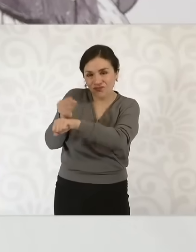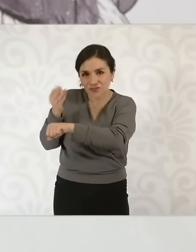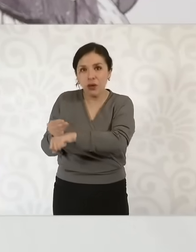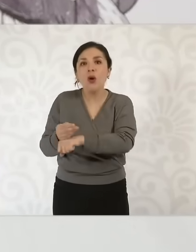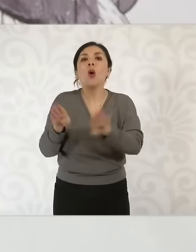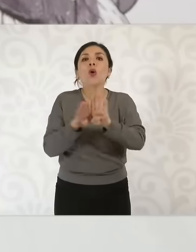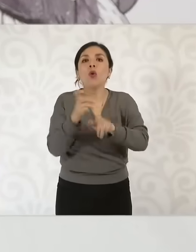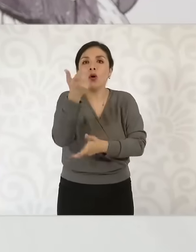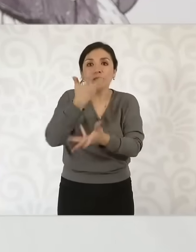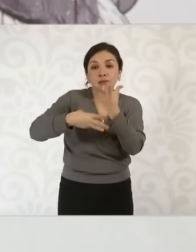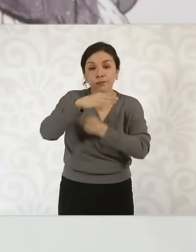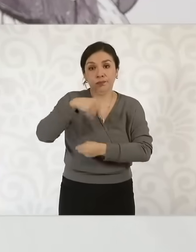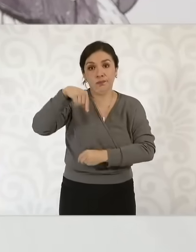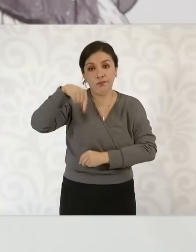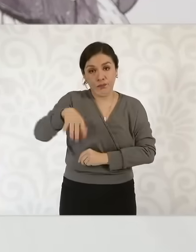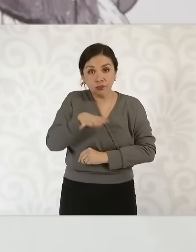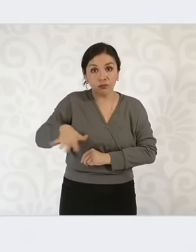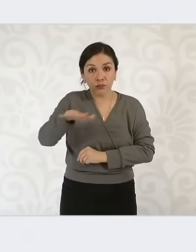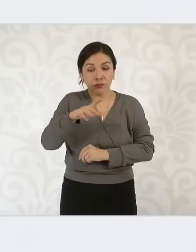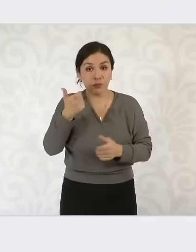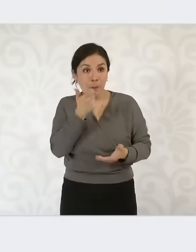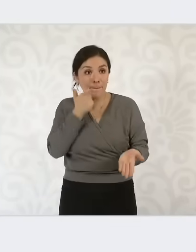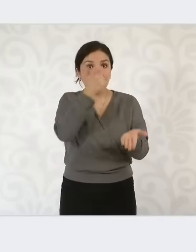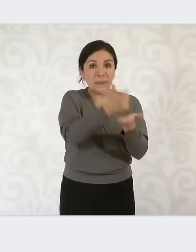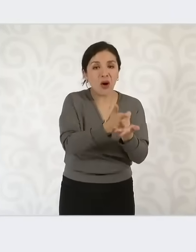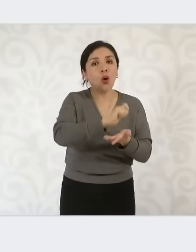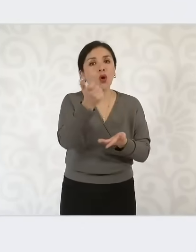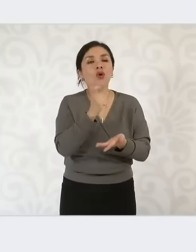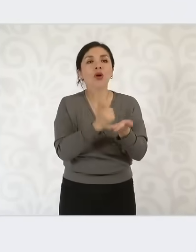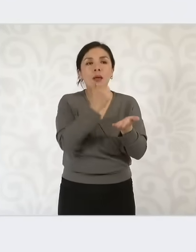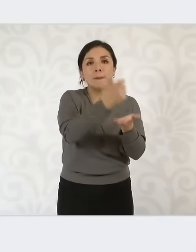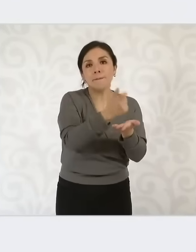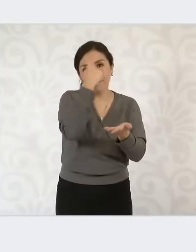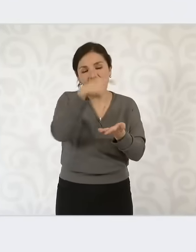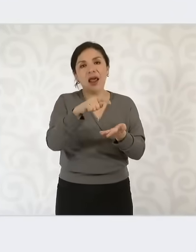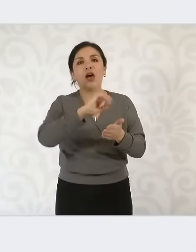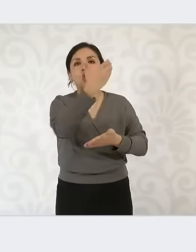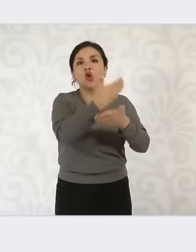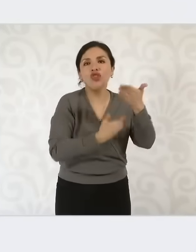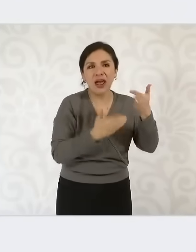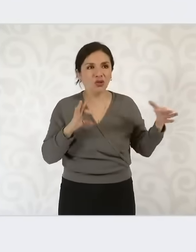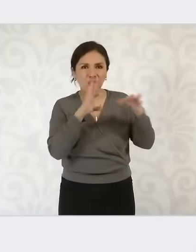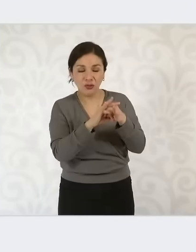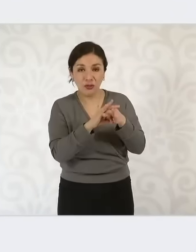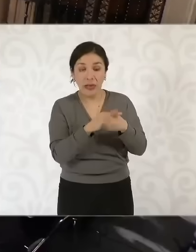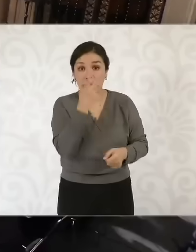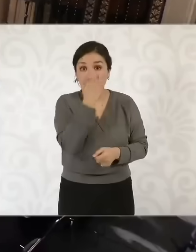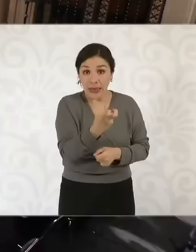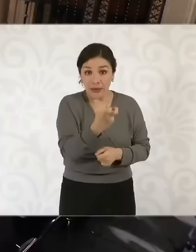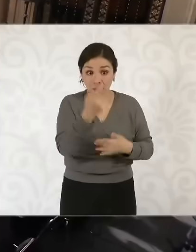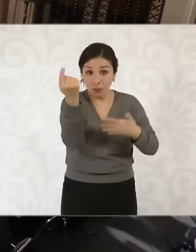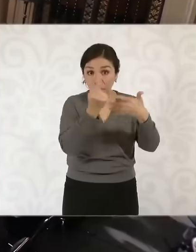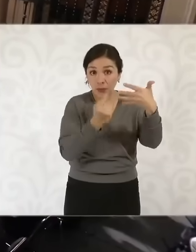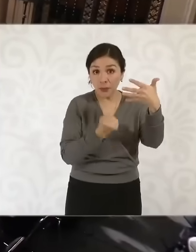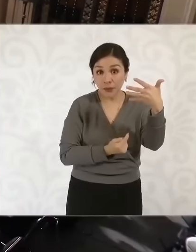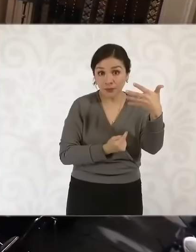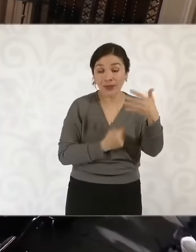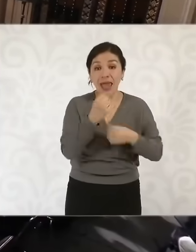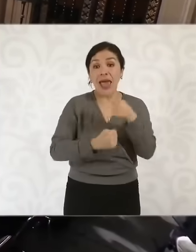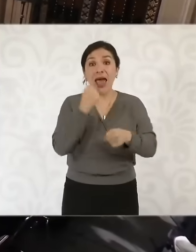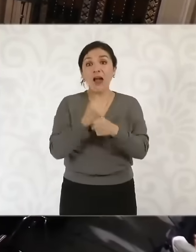inversión pública y la inversión en contratos mixtos. Entonces, a partir de ahí, en el 27,